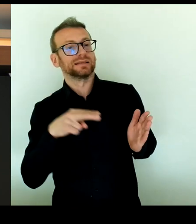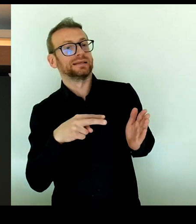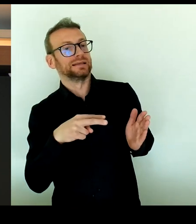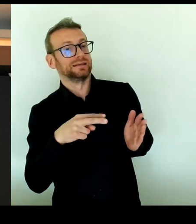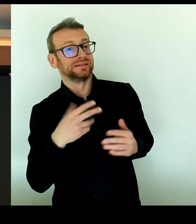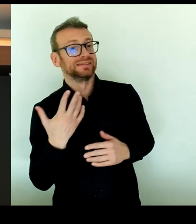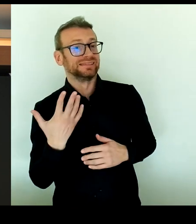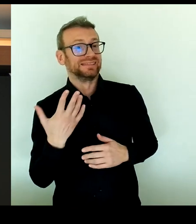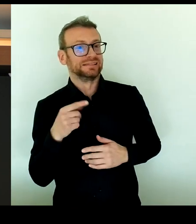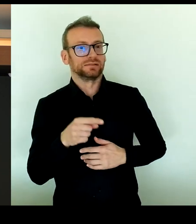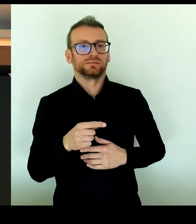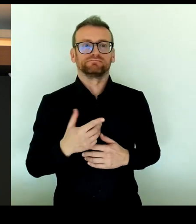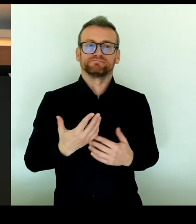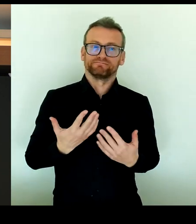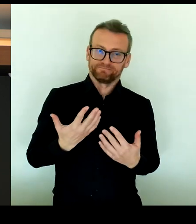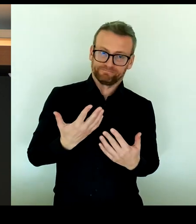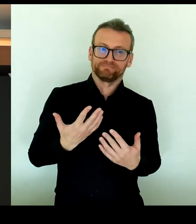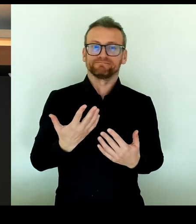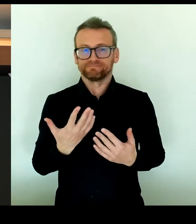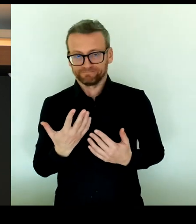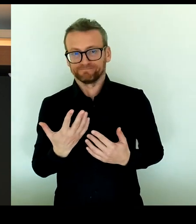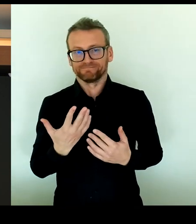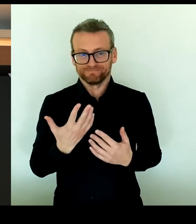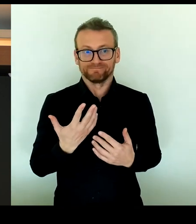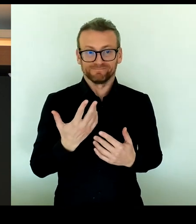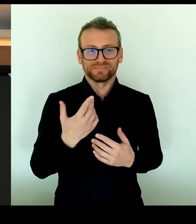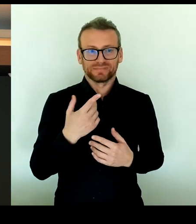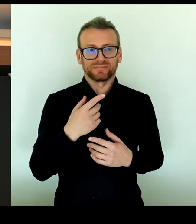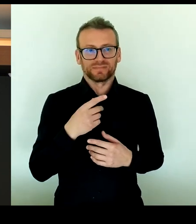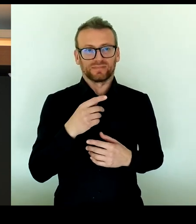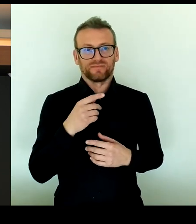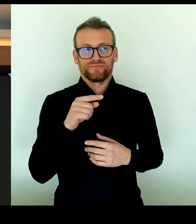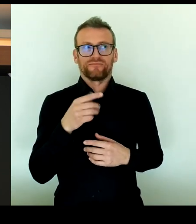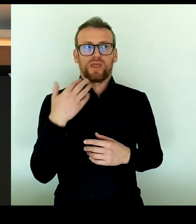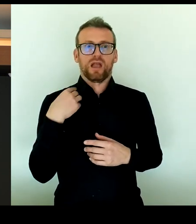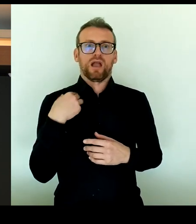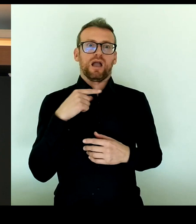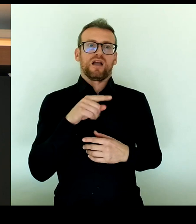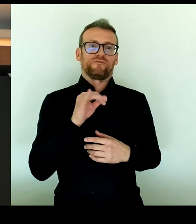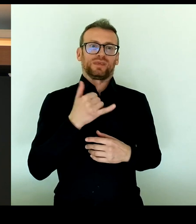gebeutelt waren, haben dann eher selten auf datenschutzkonforme Formate zurückgegriffen.